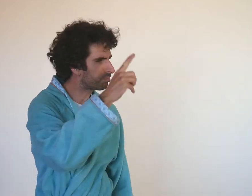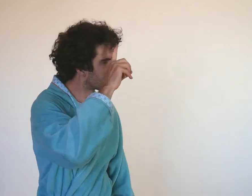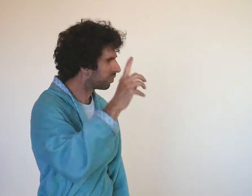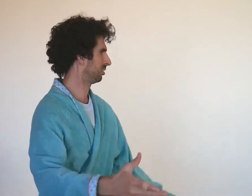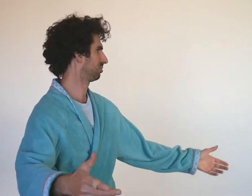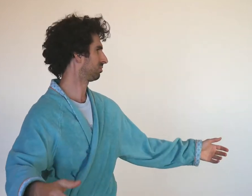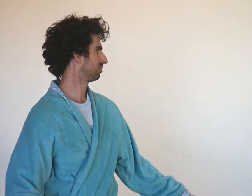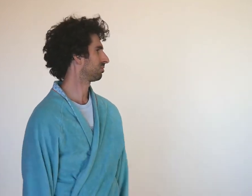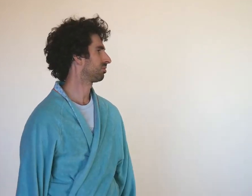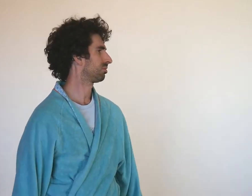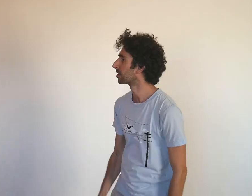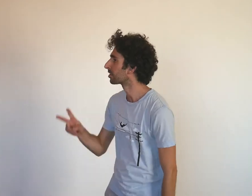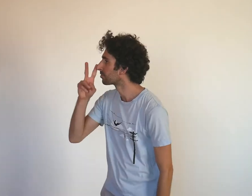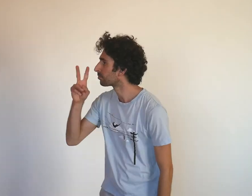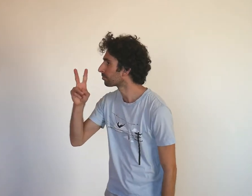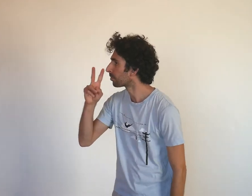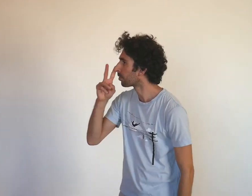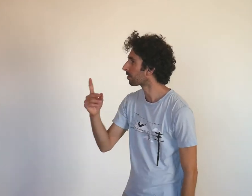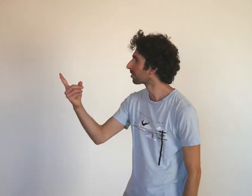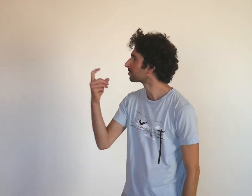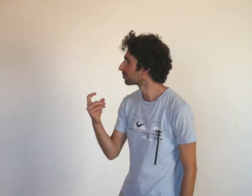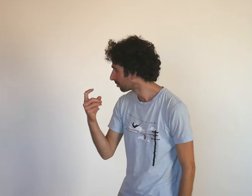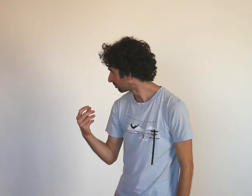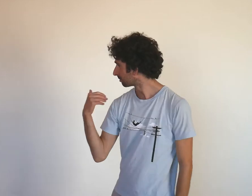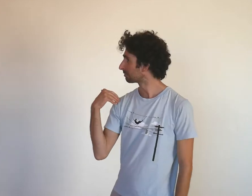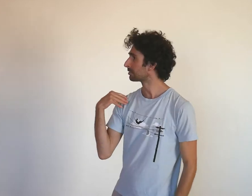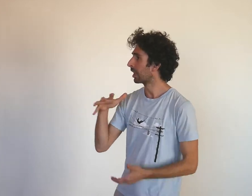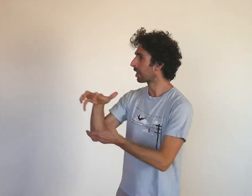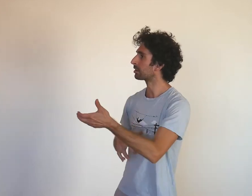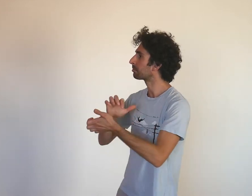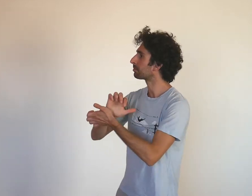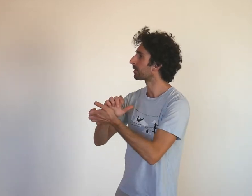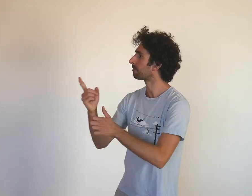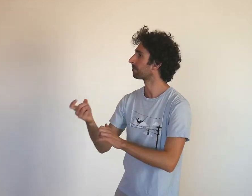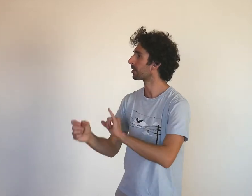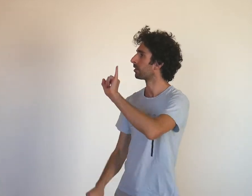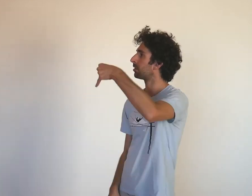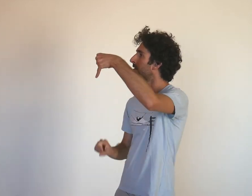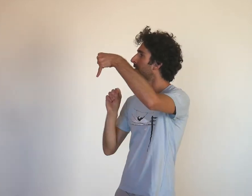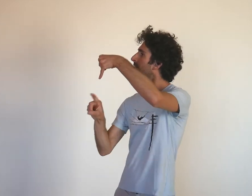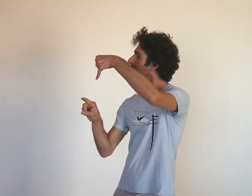Pourquoi ? C'est marrant ta question. Récemment, j'ai lu un article de l'Inserm.